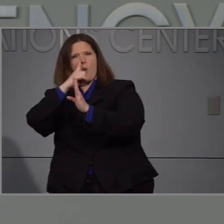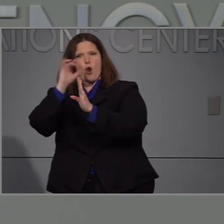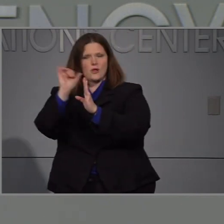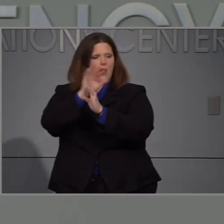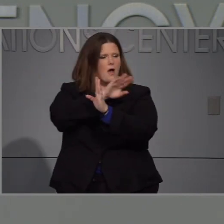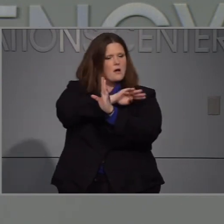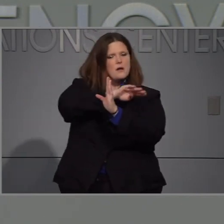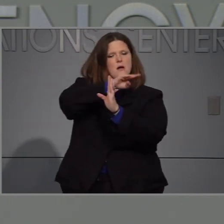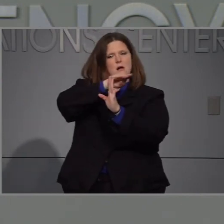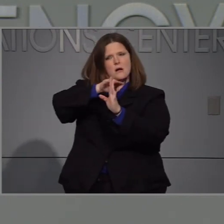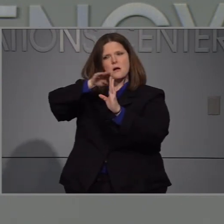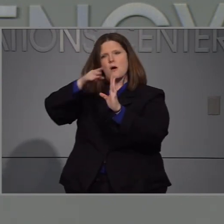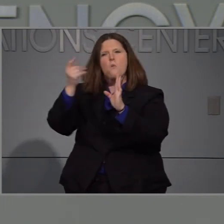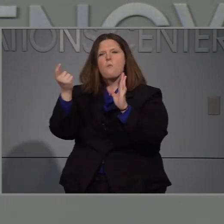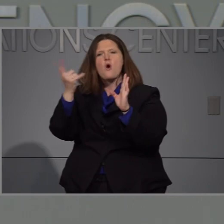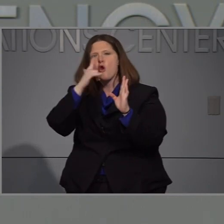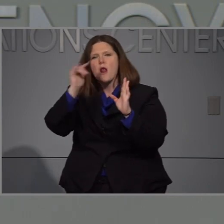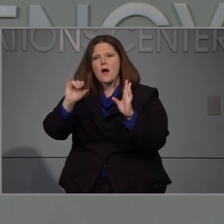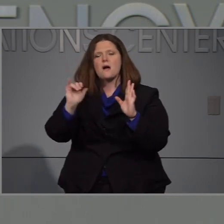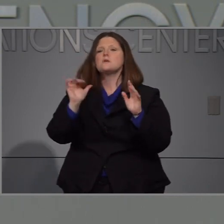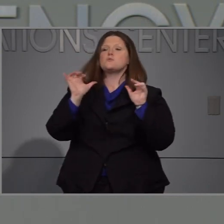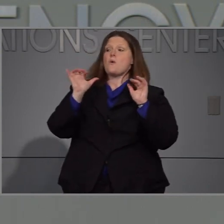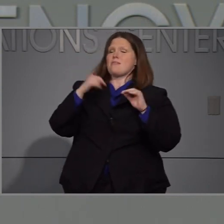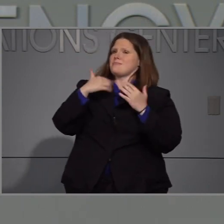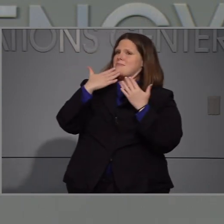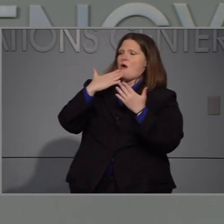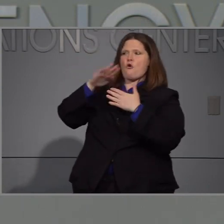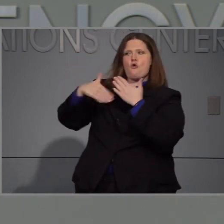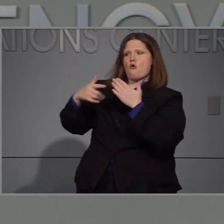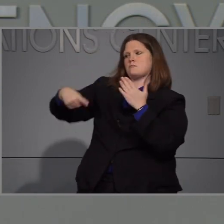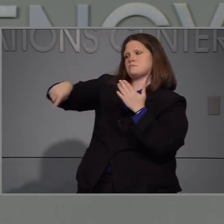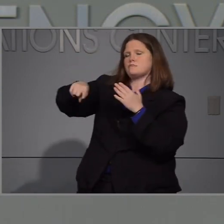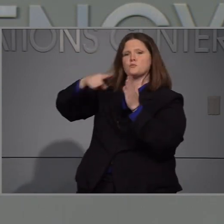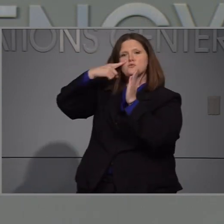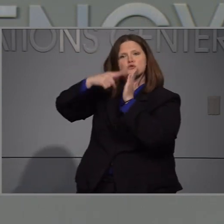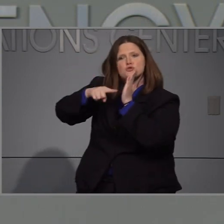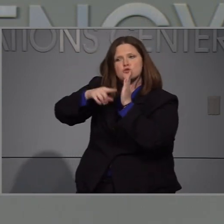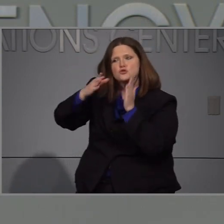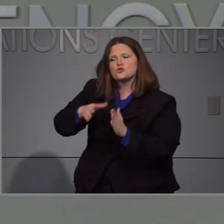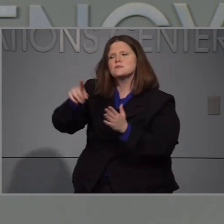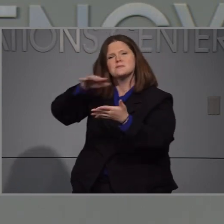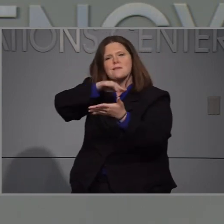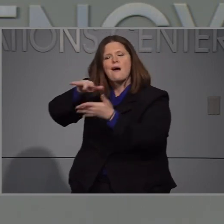virus en Carolina del Norte agradezco a la Comunidad de investigación en Carolina del Norte.